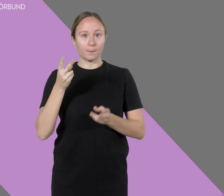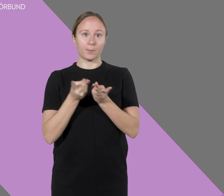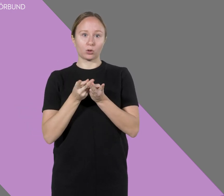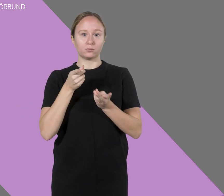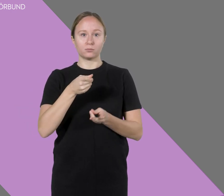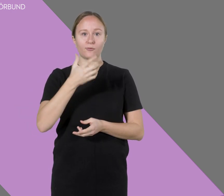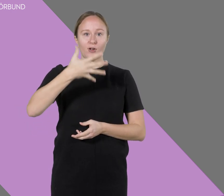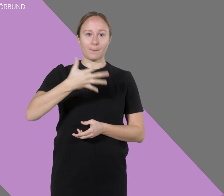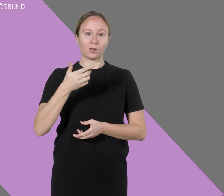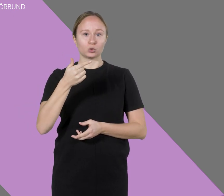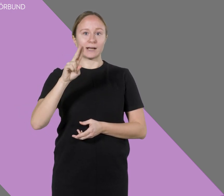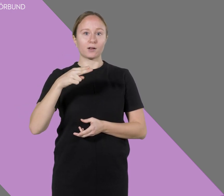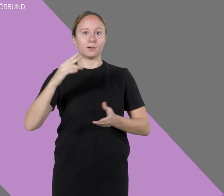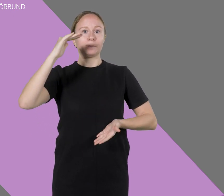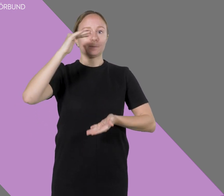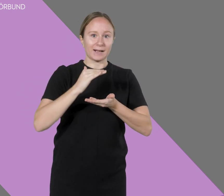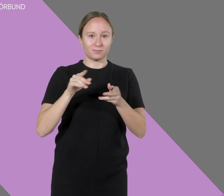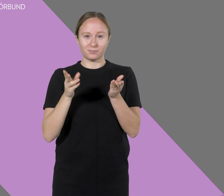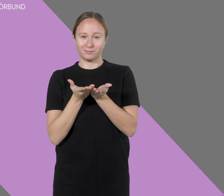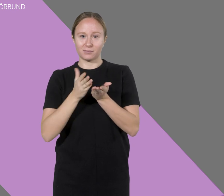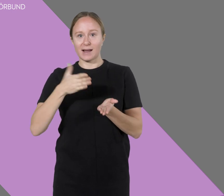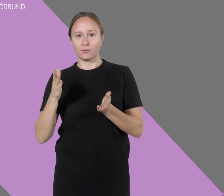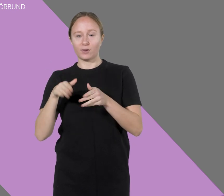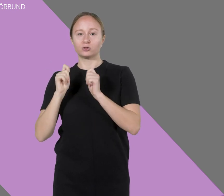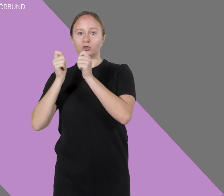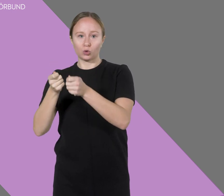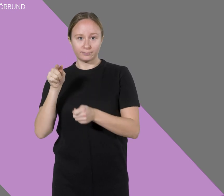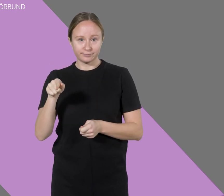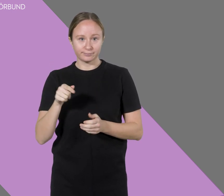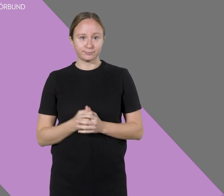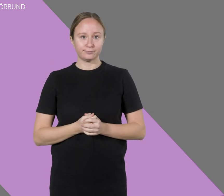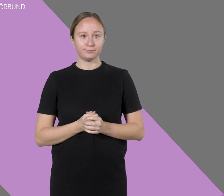vilket är 55 000 euro mindre än vad som söktes.